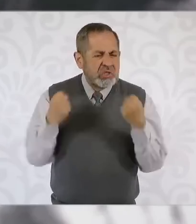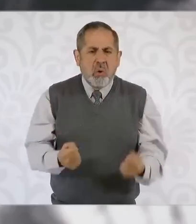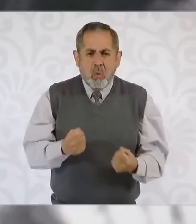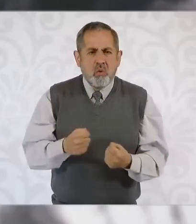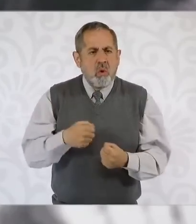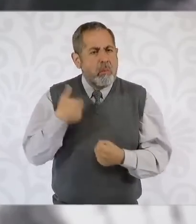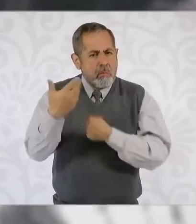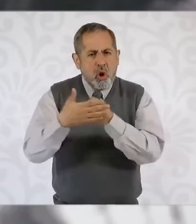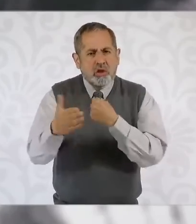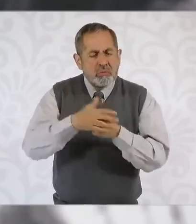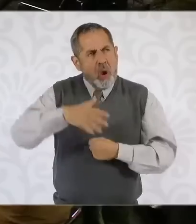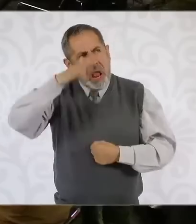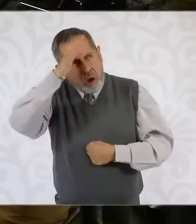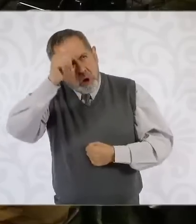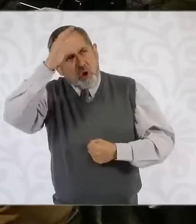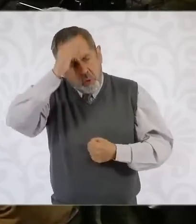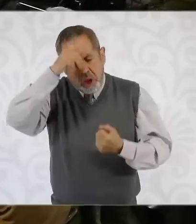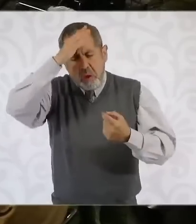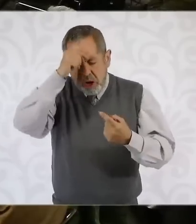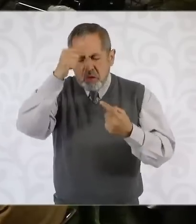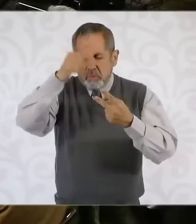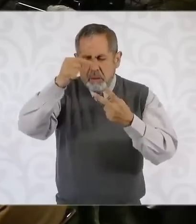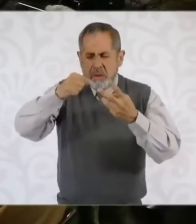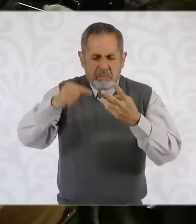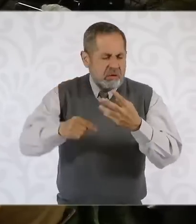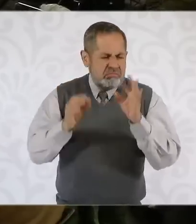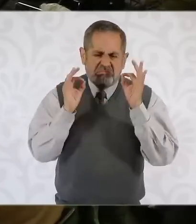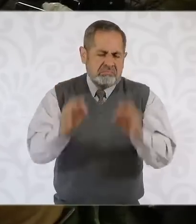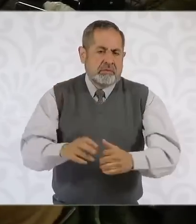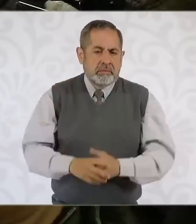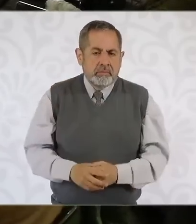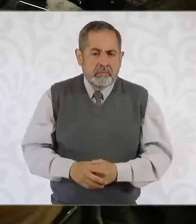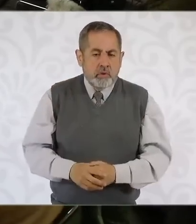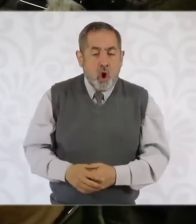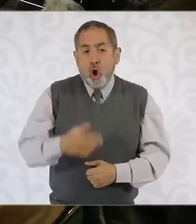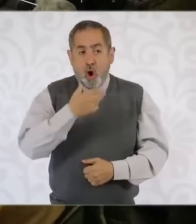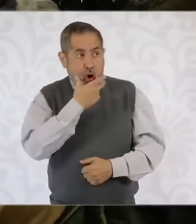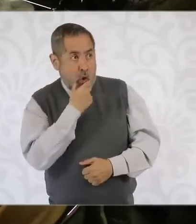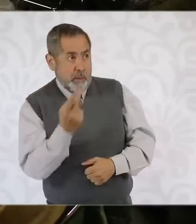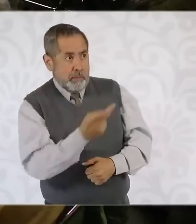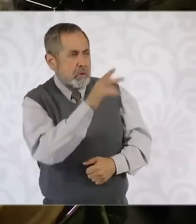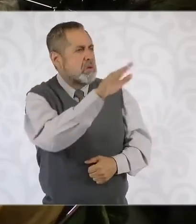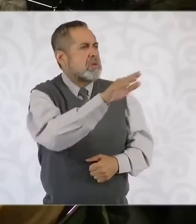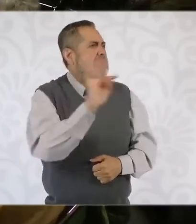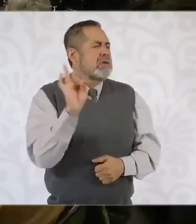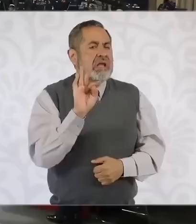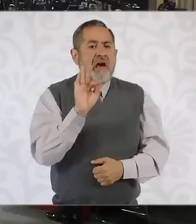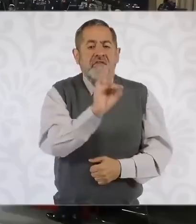acuerdos habrá también en en algún momento que establecer una fecha para hacer esta evaluación y